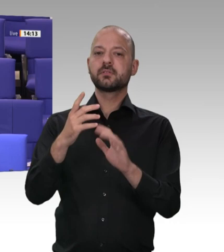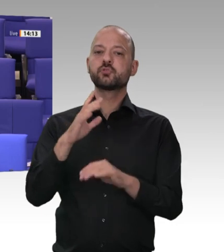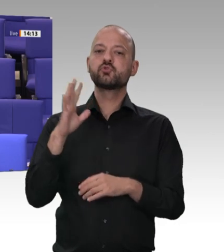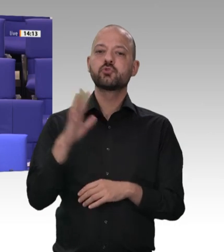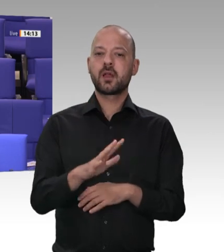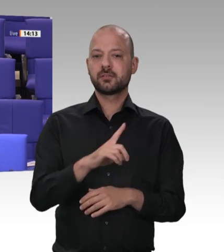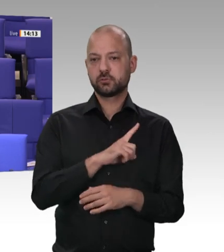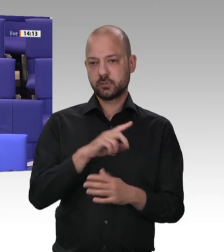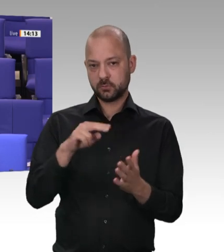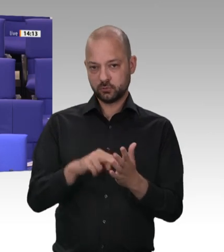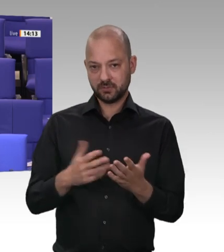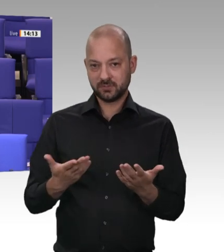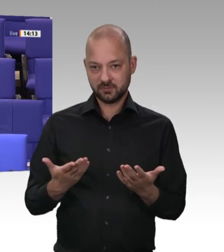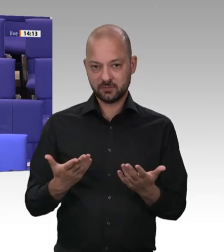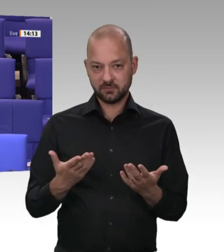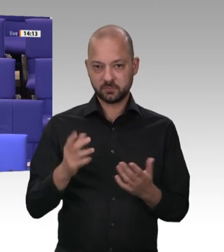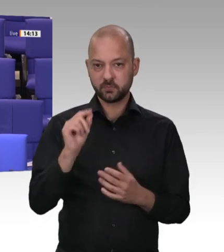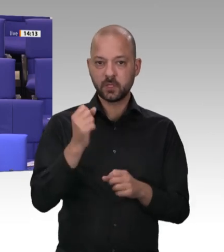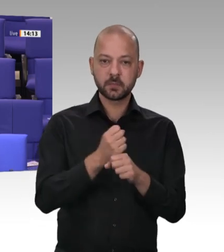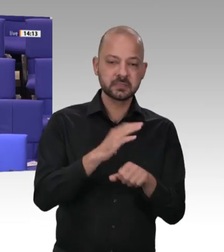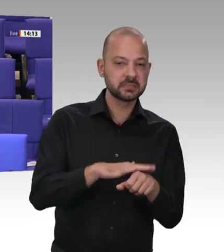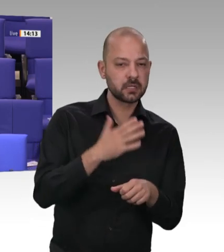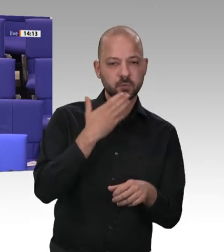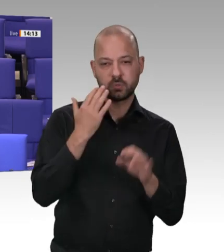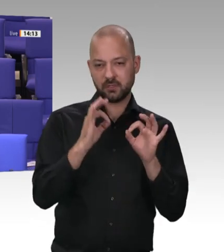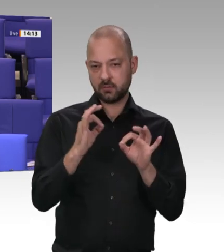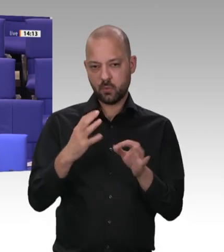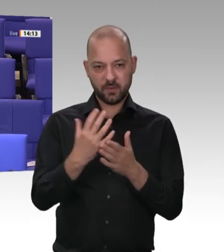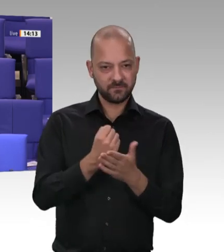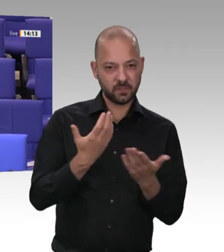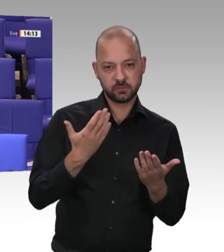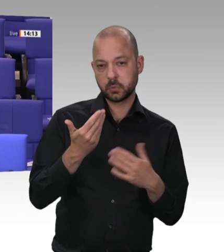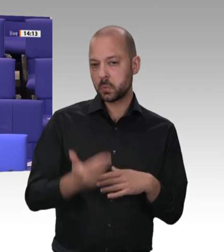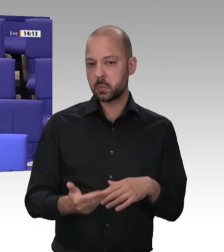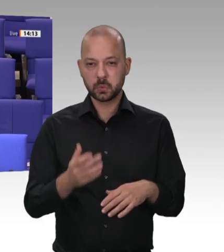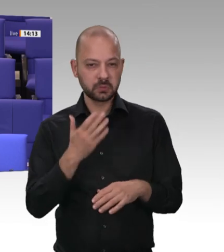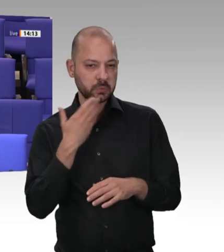Fleischfabrik war, bei 98 lag. Im Jahr danach ist sie gesunken auf 38 Kontrollen, im Jahr